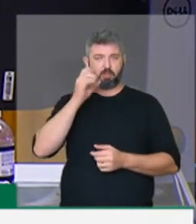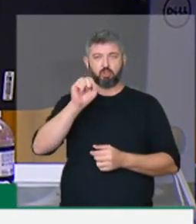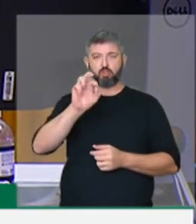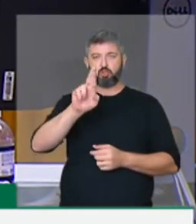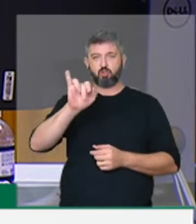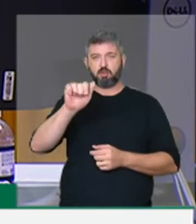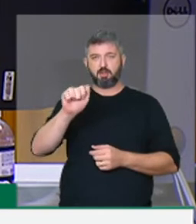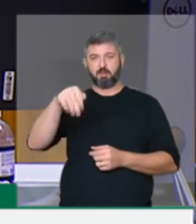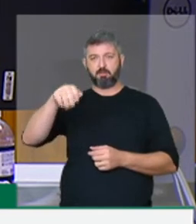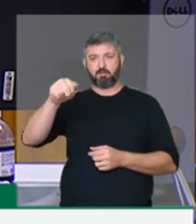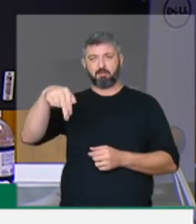SORAYA MANATO PELO TEMPO DE LIDERANÇA ENQUANTO ISSO TENHO